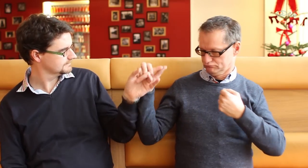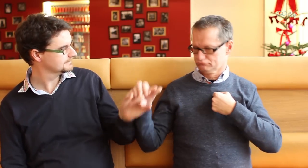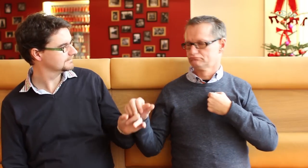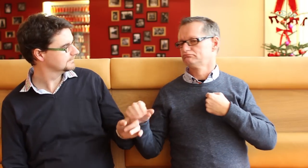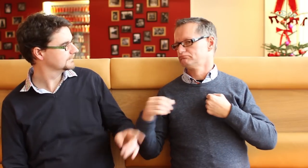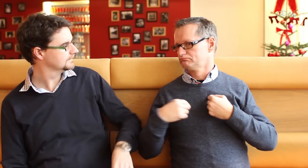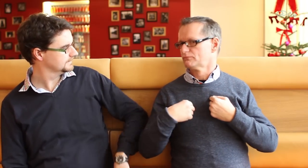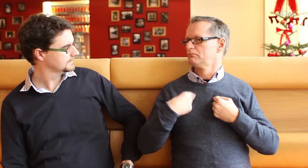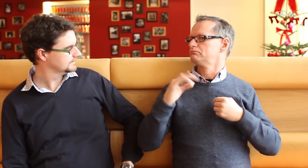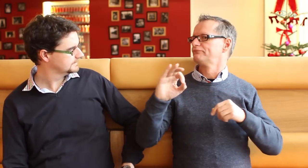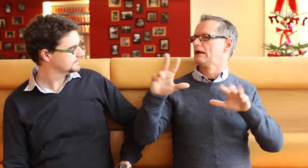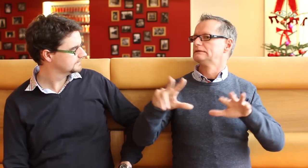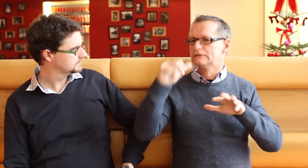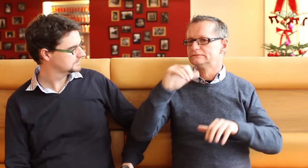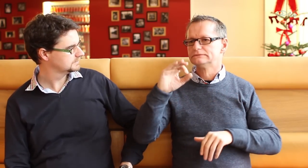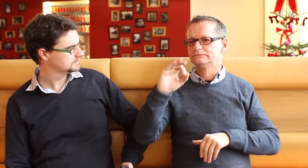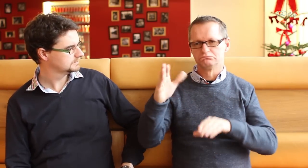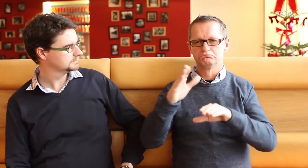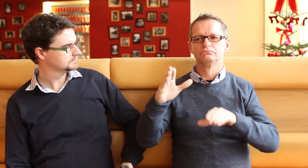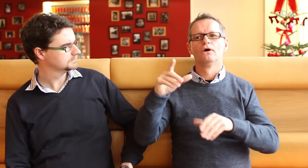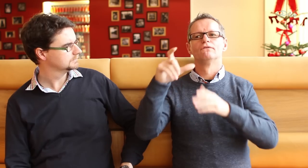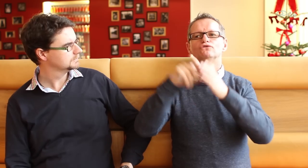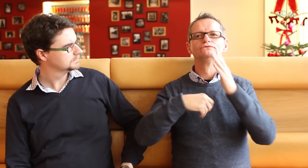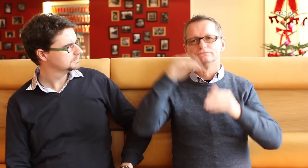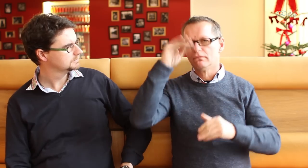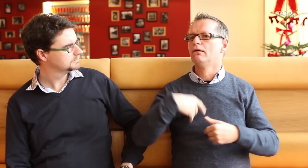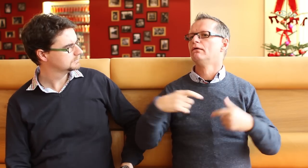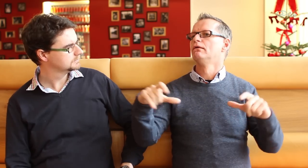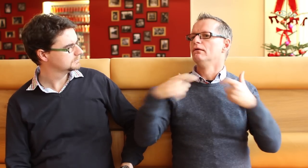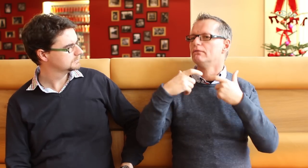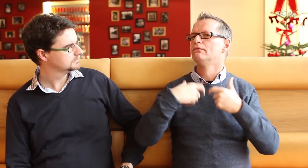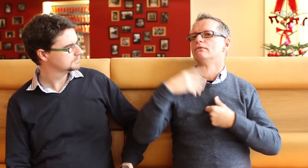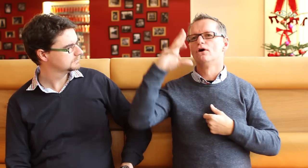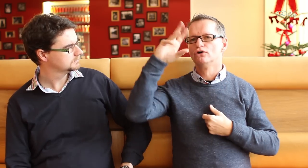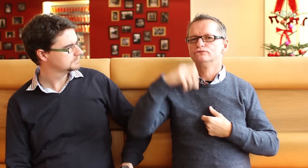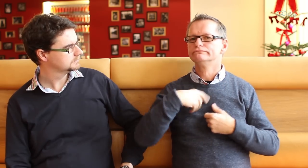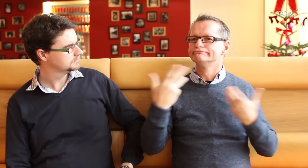Als ich 18 Jahre alt war wollte ich meinen Führerschein machen, aber ich durfte nicht, weil das Usher-Syndrom diagnostiziert wurde.